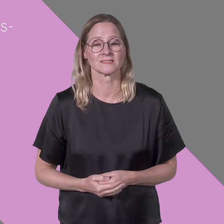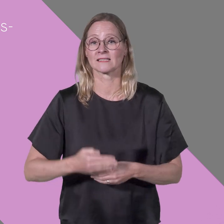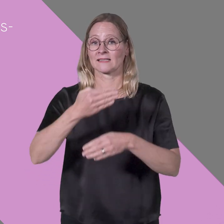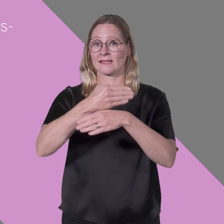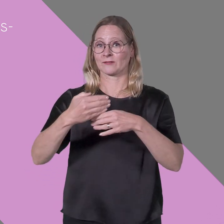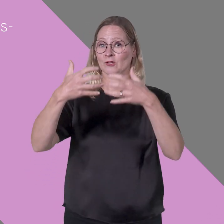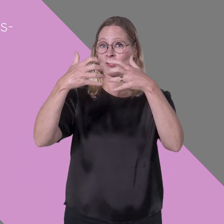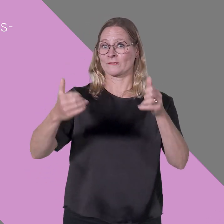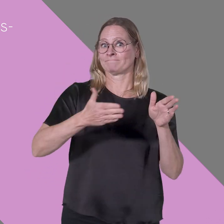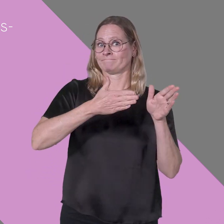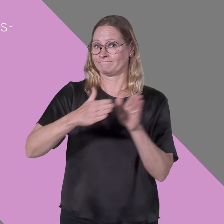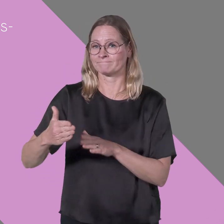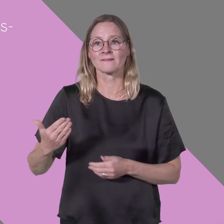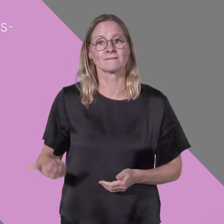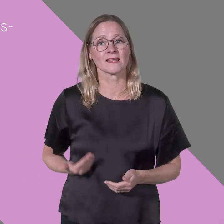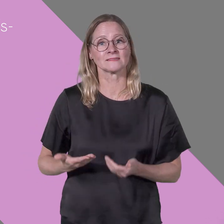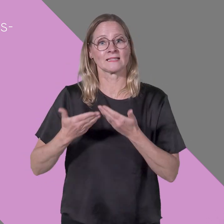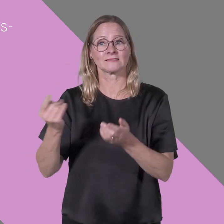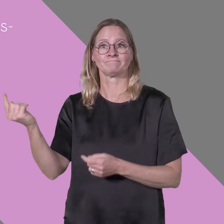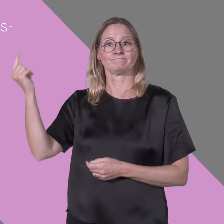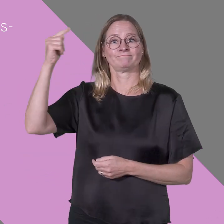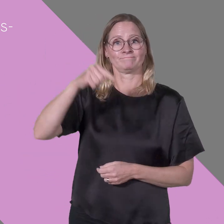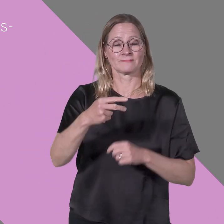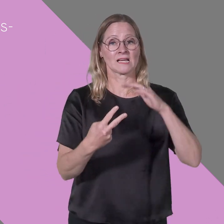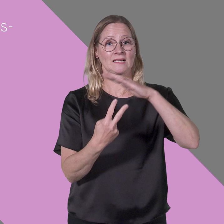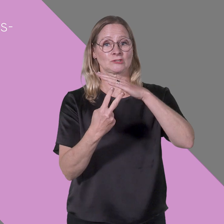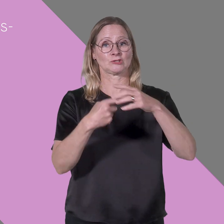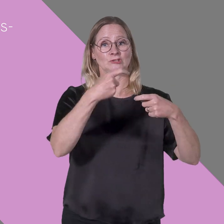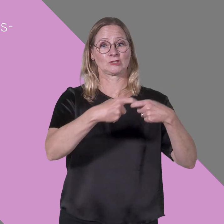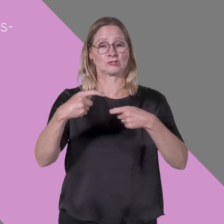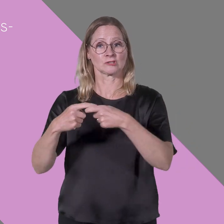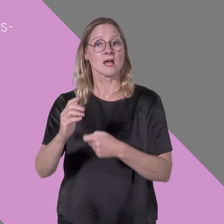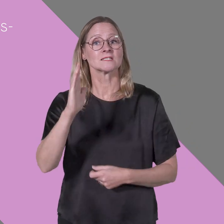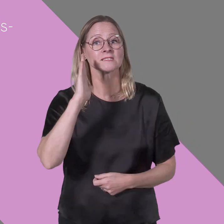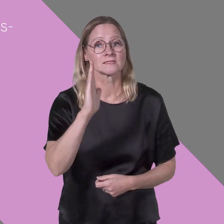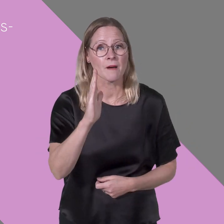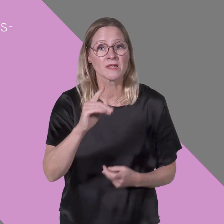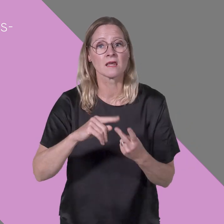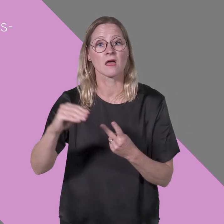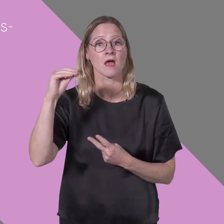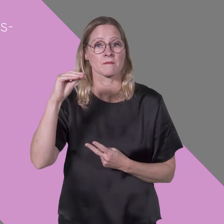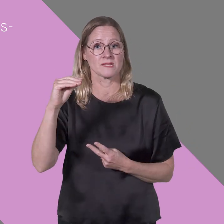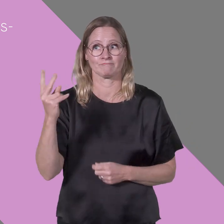Teatteri Totti järjestää vierailuesityksen, jossa kaksoissiskot Jamila ja Amina -